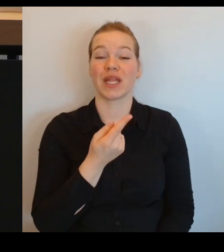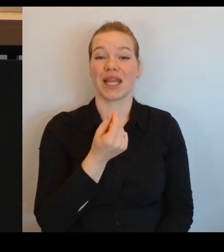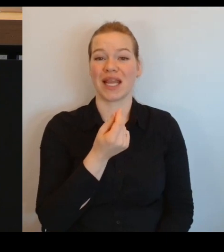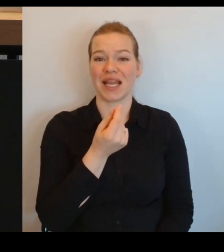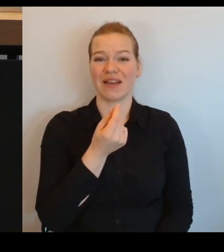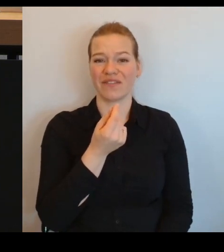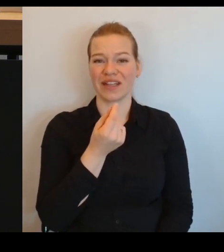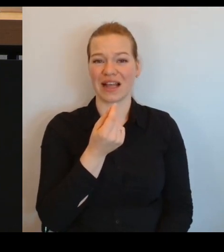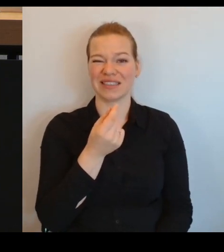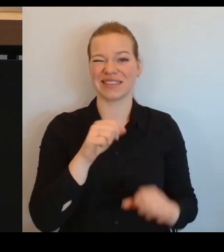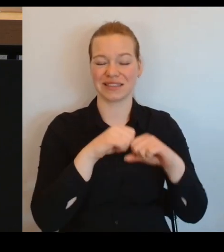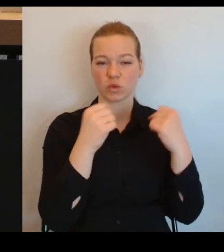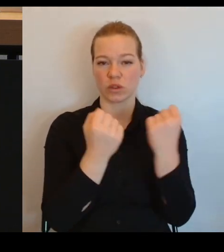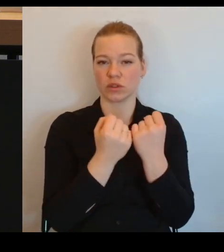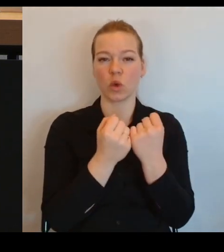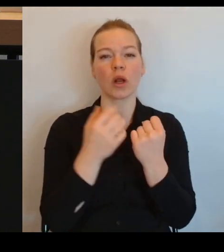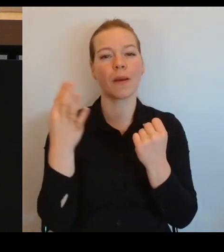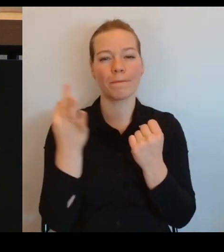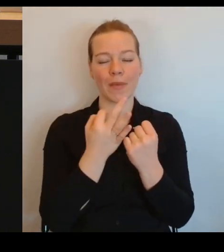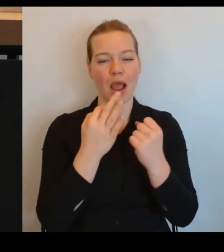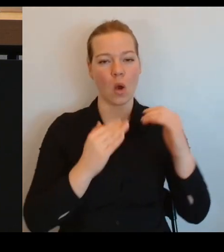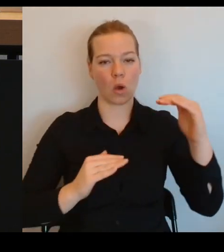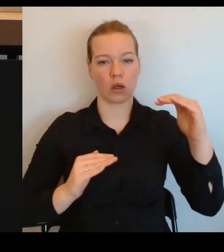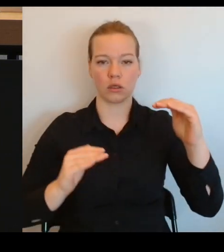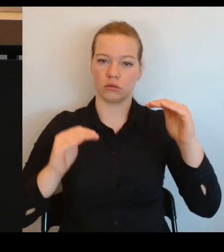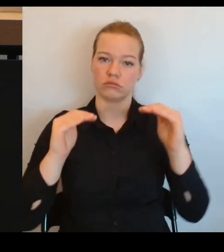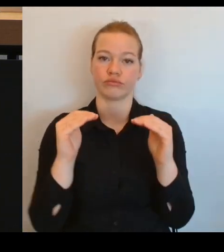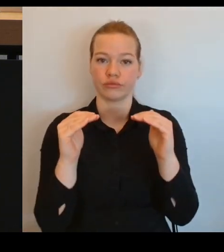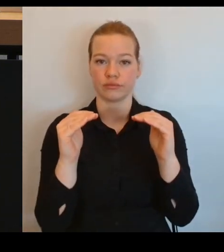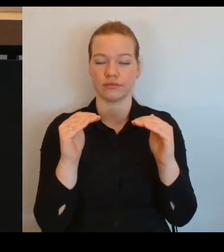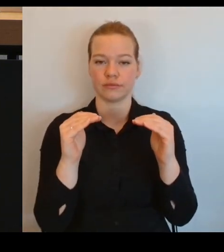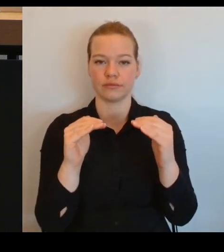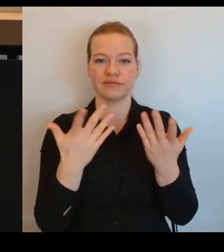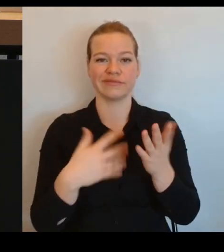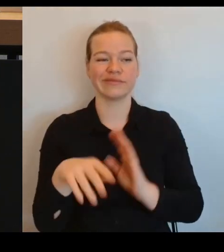der da heißt Reich ist nicht der, der viel hat, sondern der, der wenig